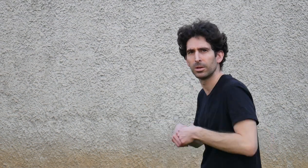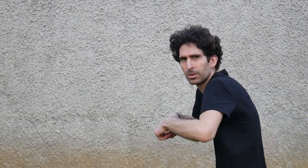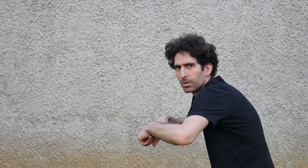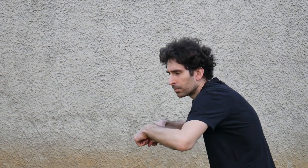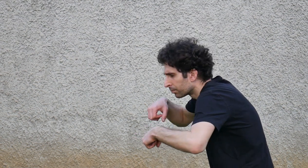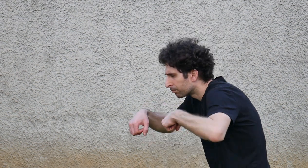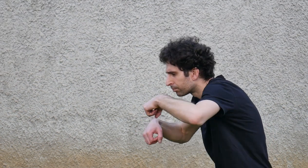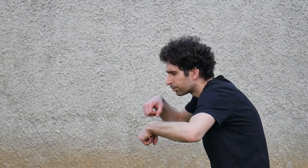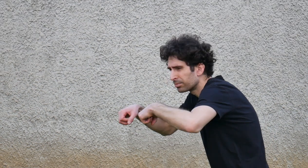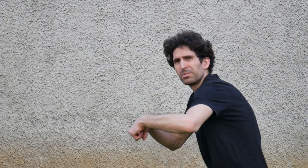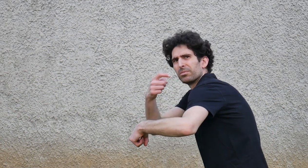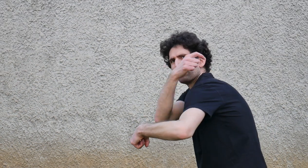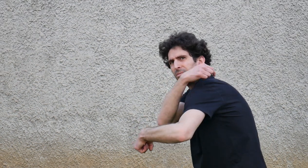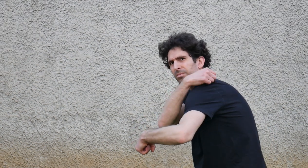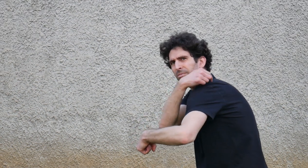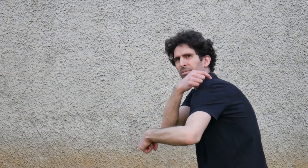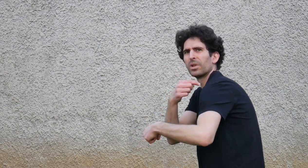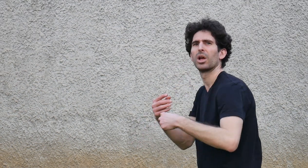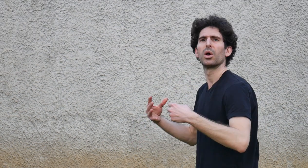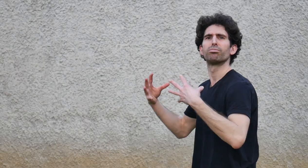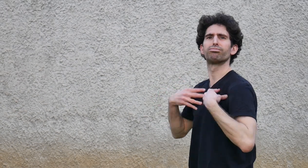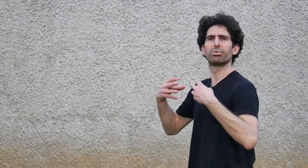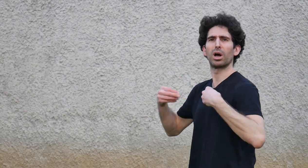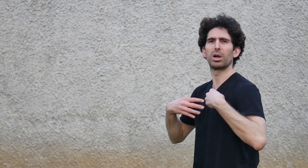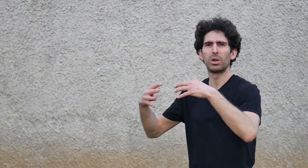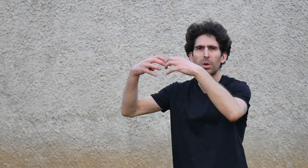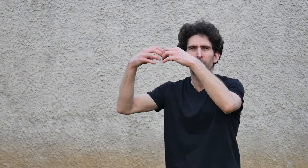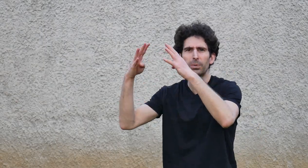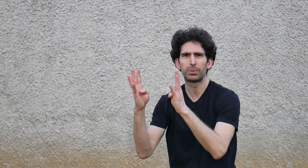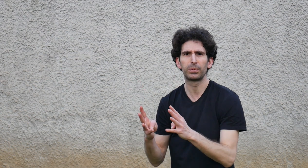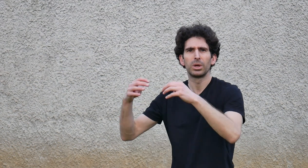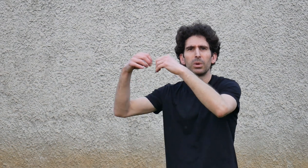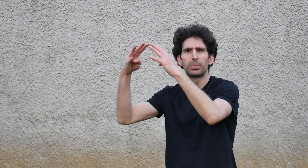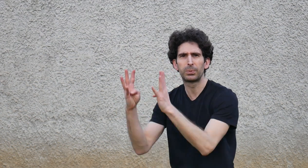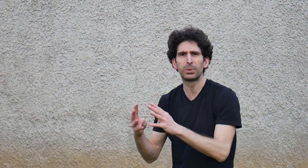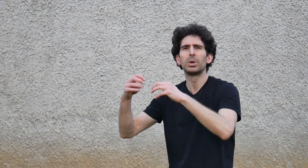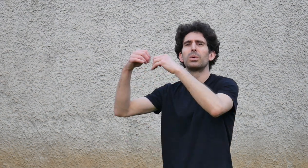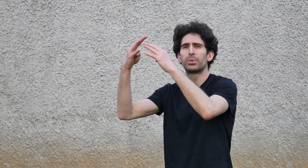leurs poils partent du dos vers le ventre.